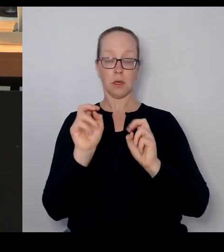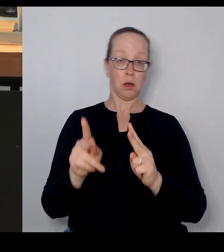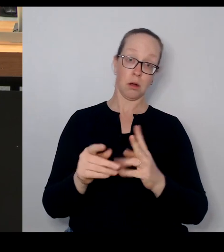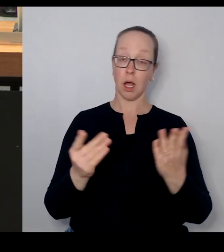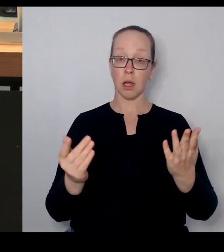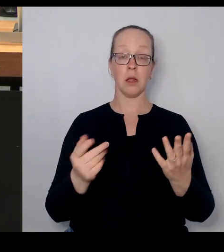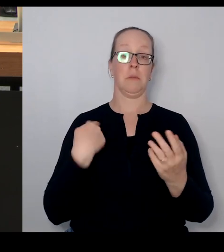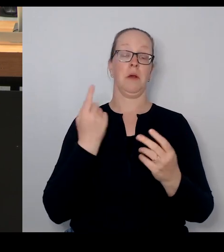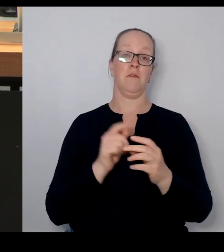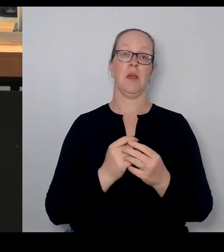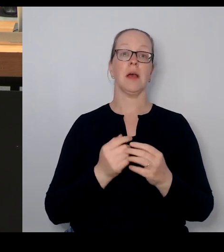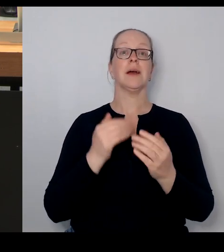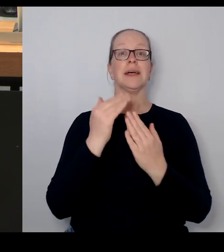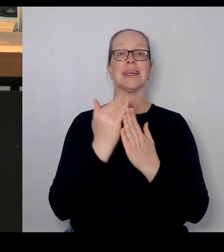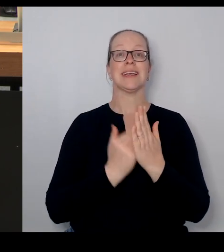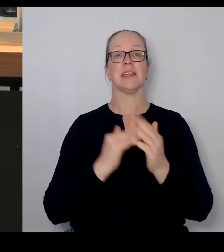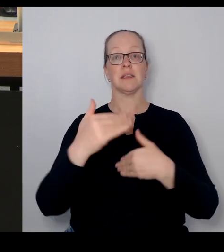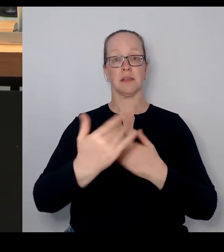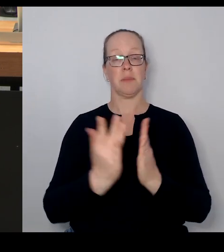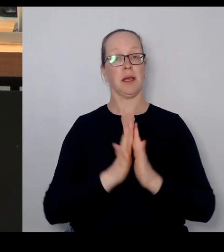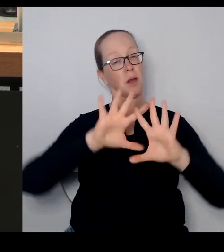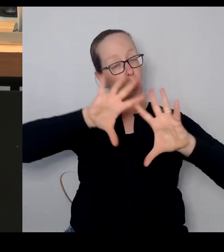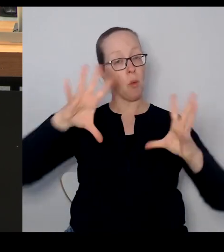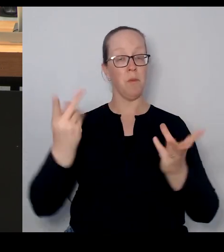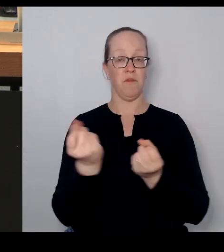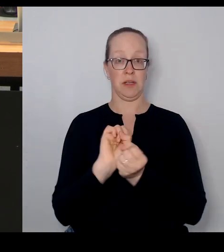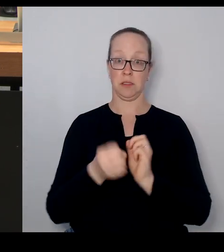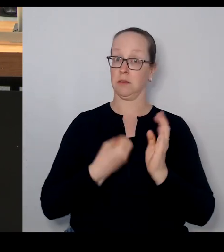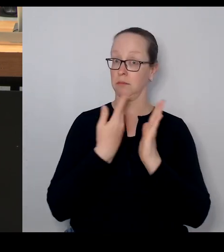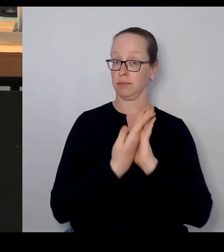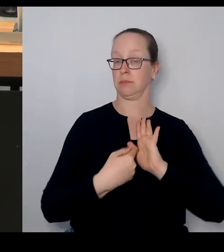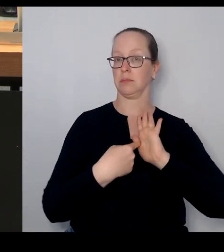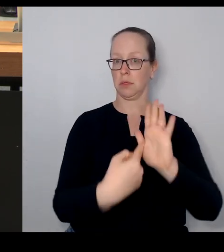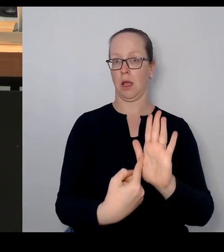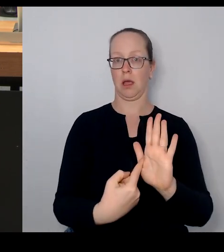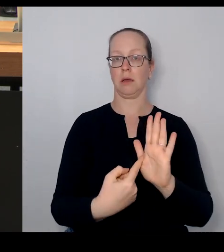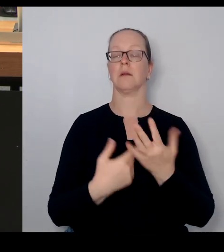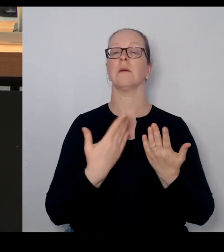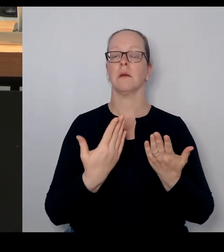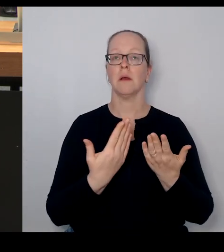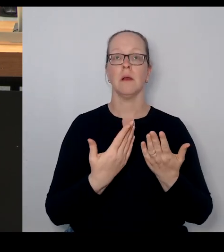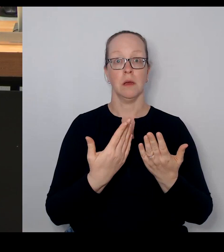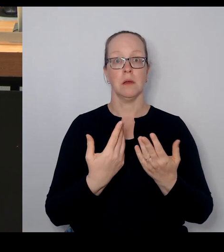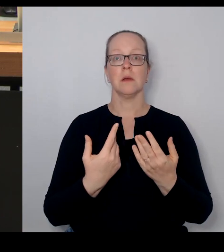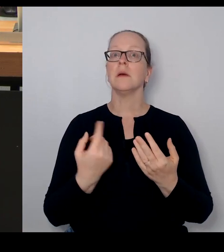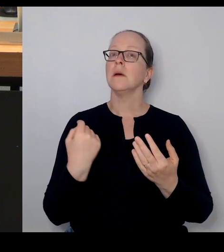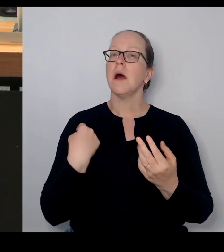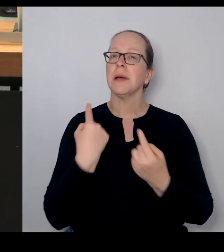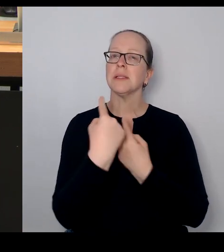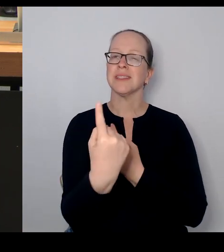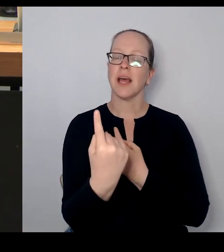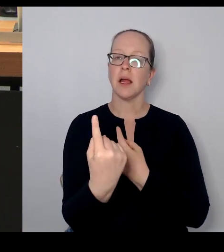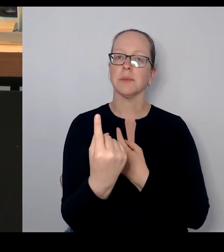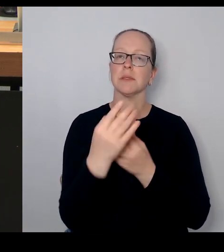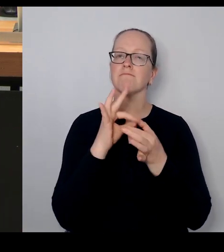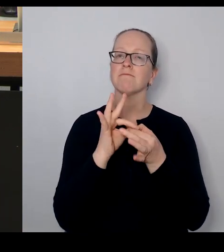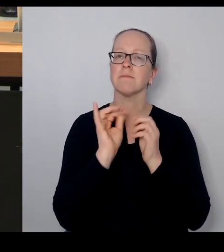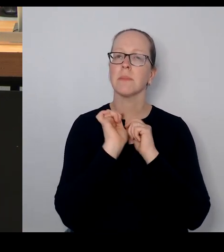dann lassen Sie mich, weil Sie ja nicht zum Antrag gesprochen haben und sich damit auch, ich glaube nicht mal ansatzweise irgendwie auseinandergesetzt haben, sondern nur wieder